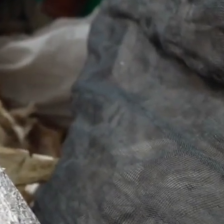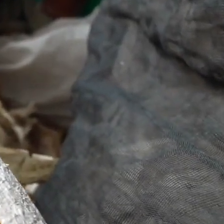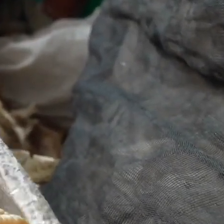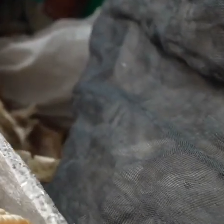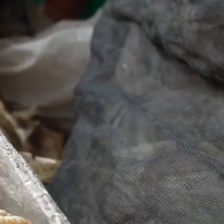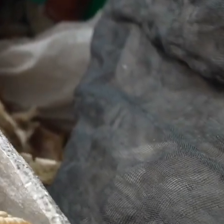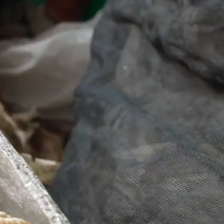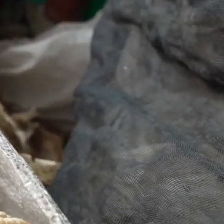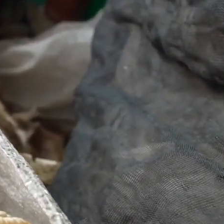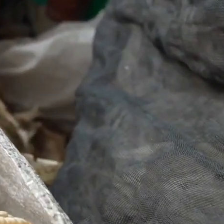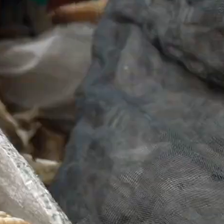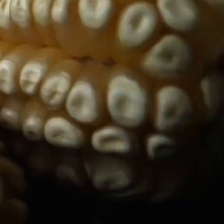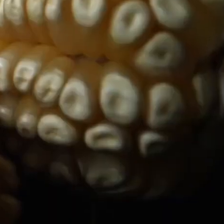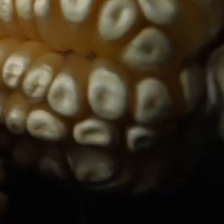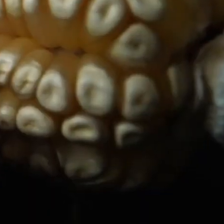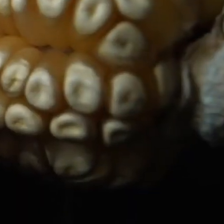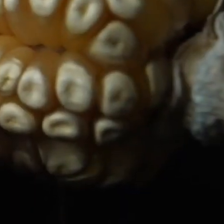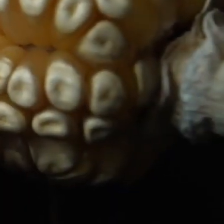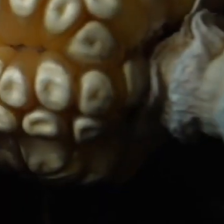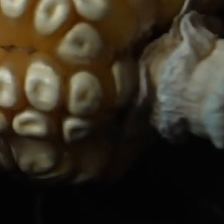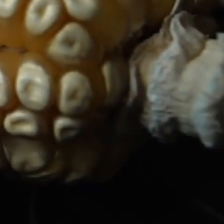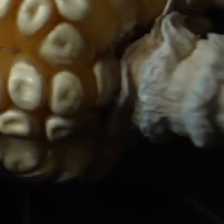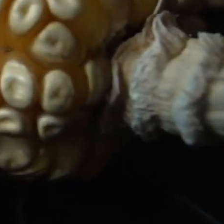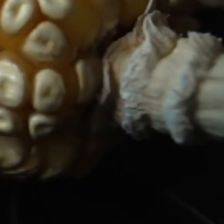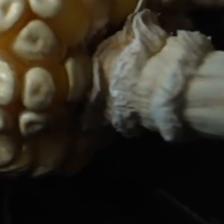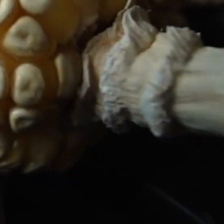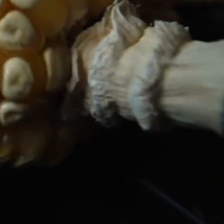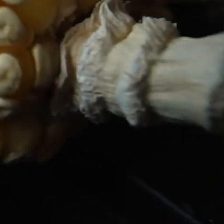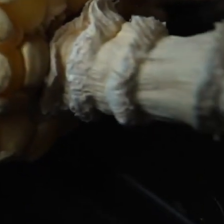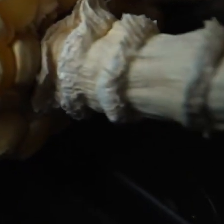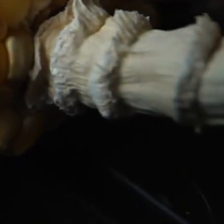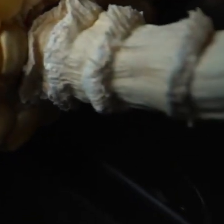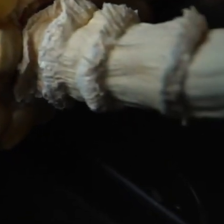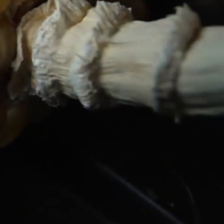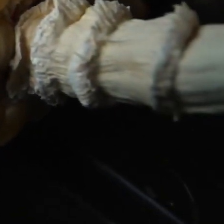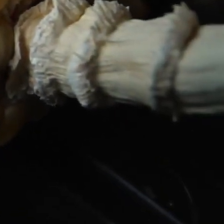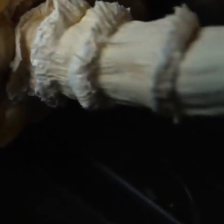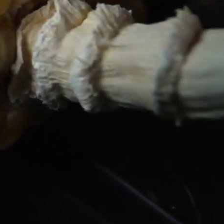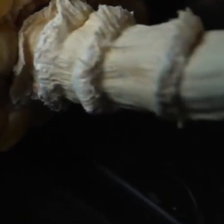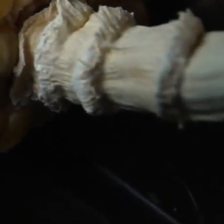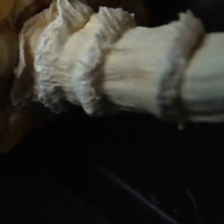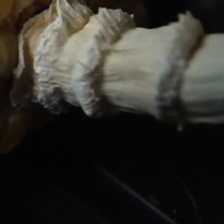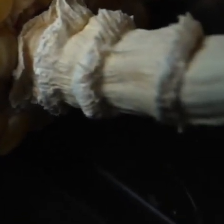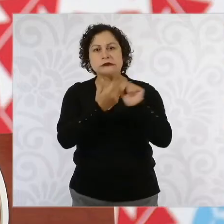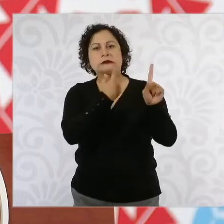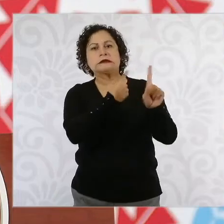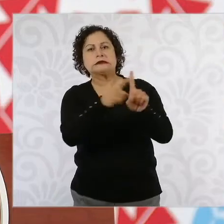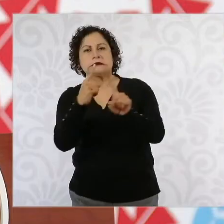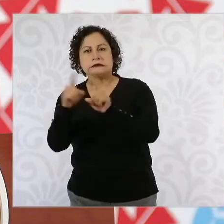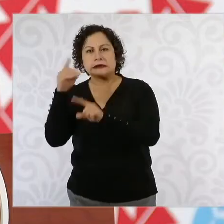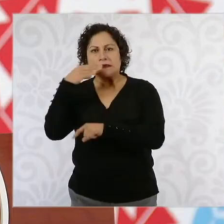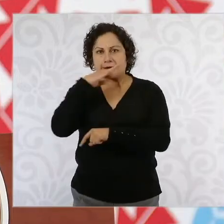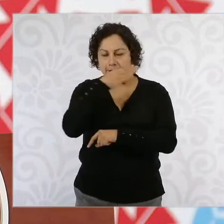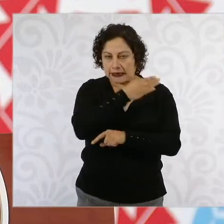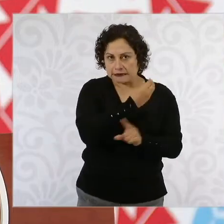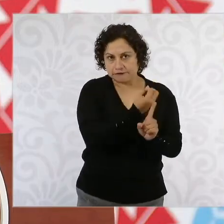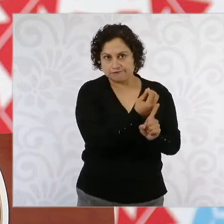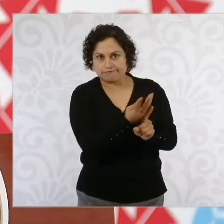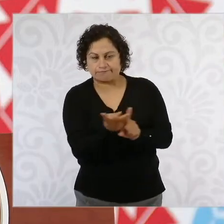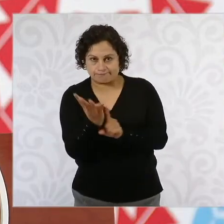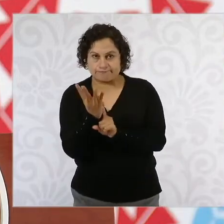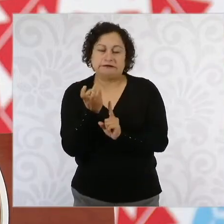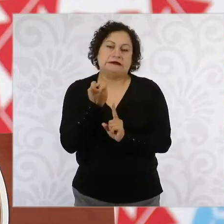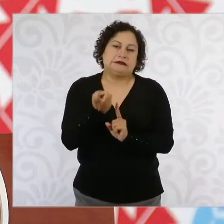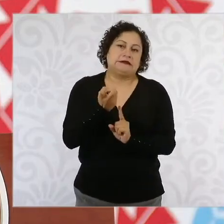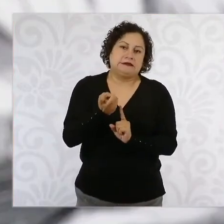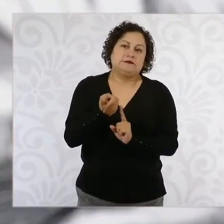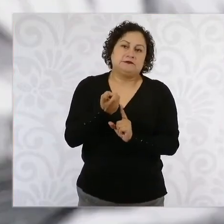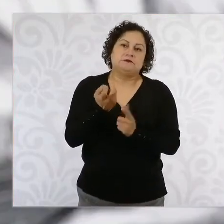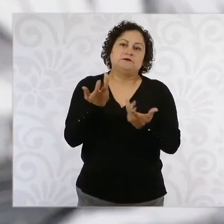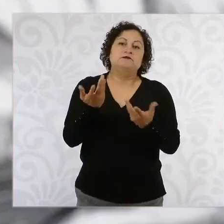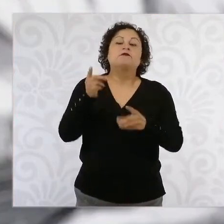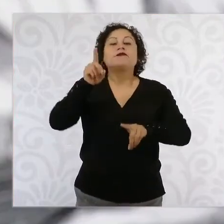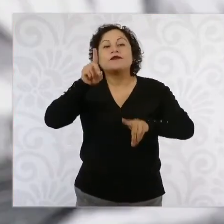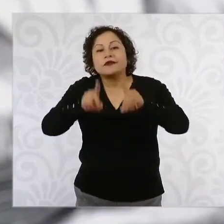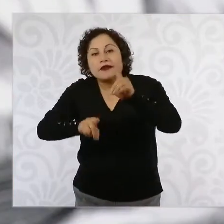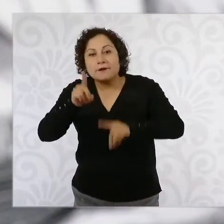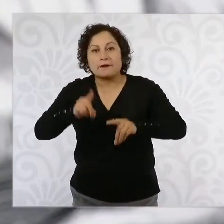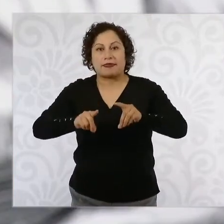Maíz que permiten sembrarse y dar producción eh en distintos eh distintas alturas esa es una de las